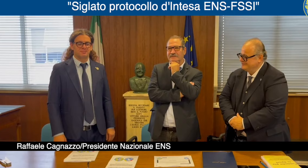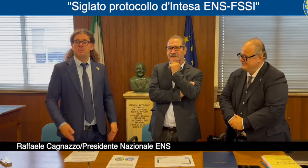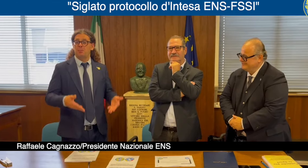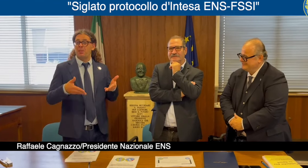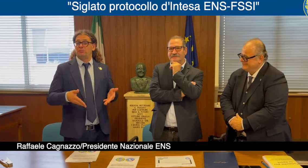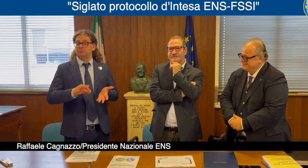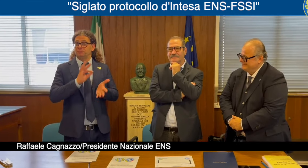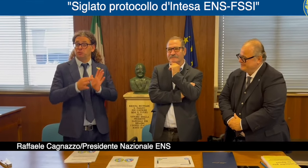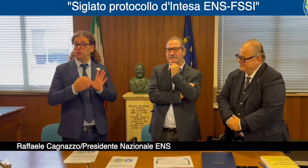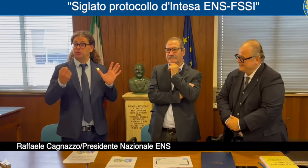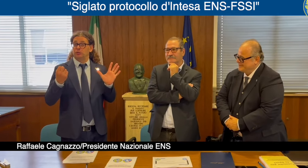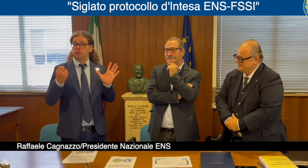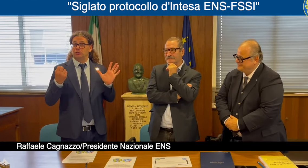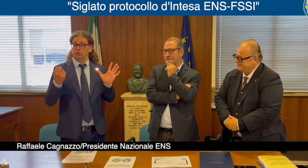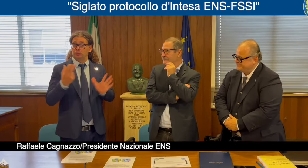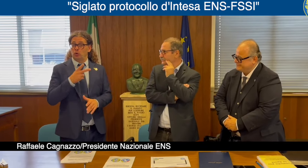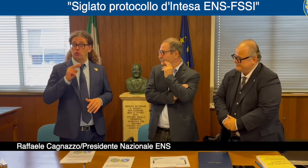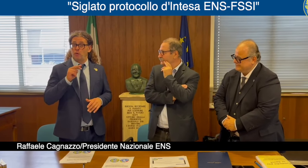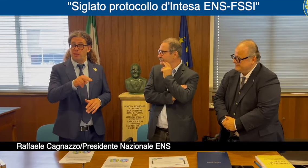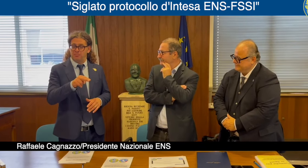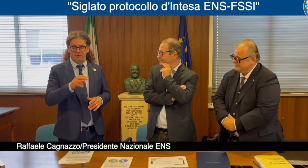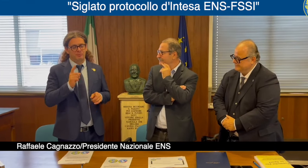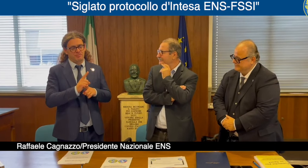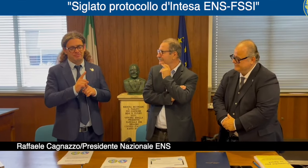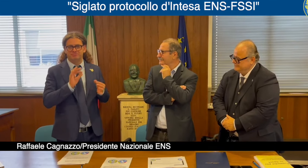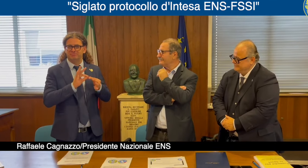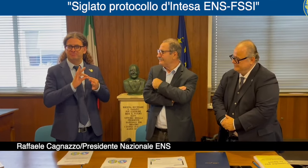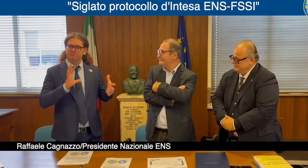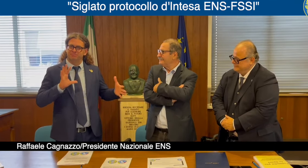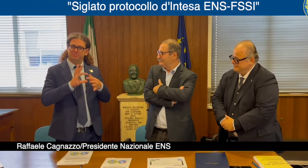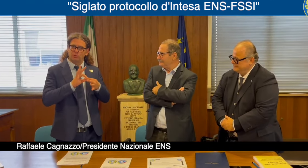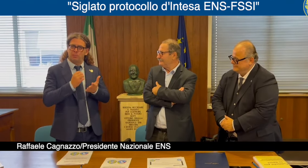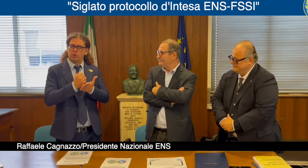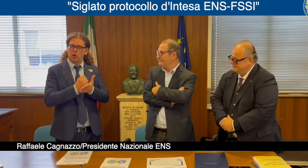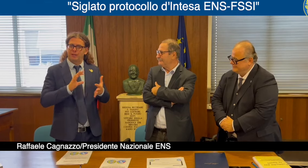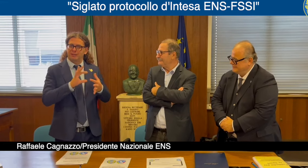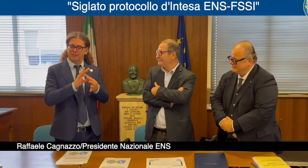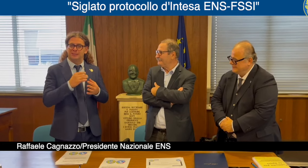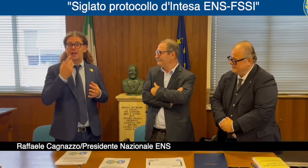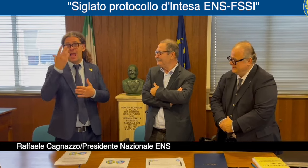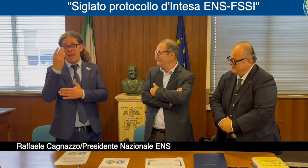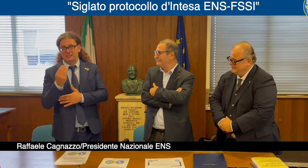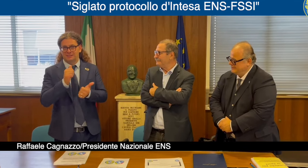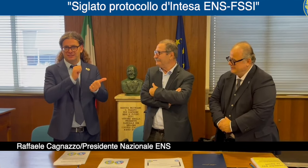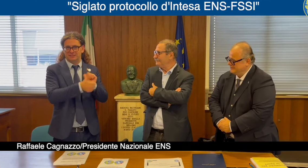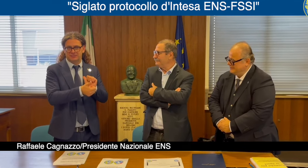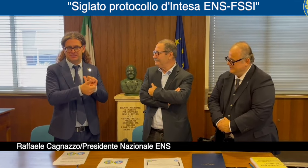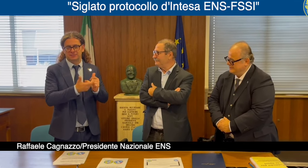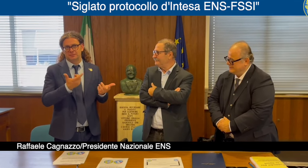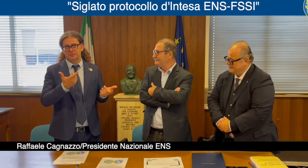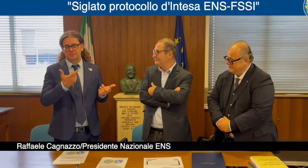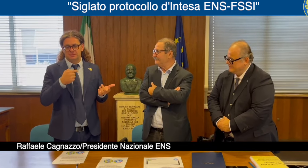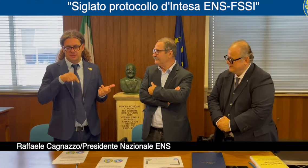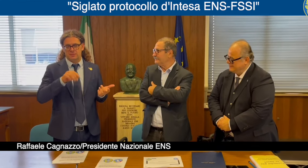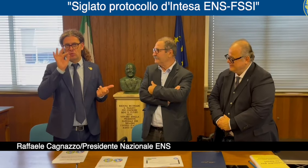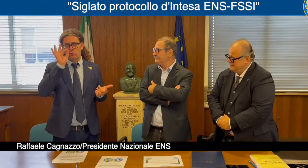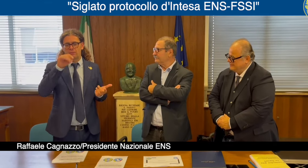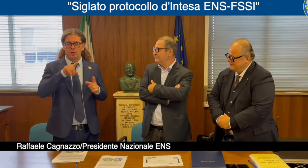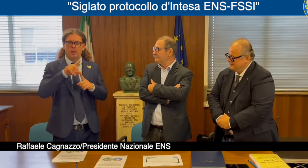Oggi, 18 novembre, abbiamo siglato il protocollo di intesa tra ENS e FSSI. L'obiettivo è quello di dare il giusto riconoscimento a tutti gli sportivi ai quali